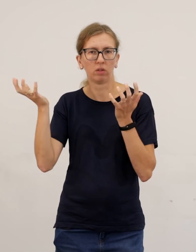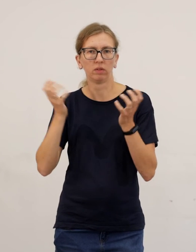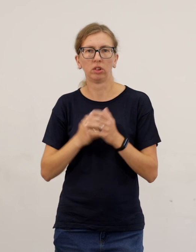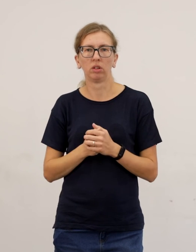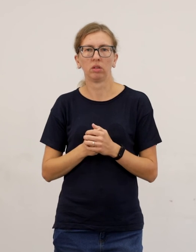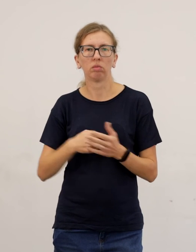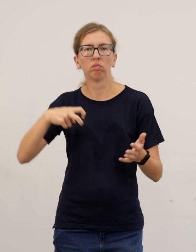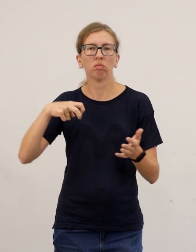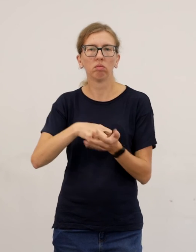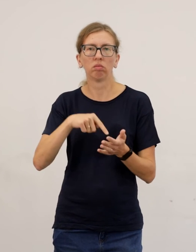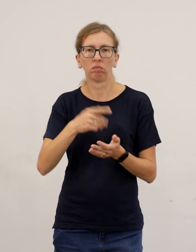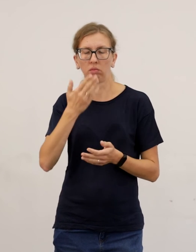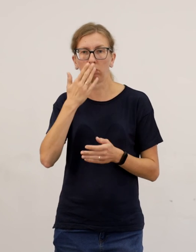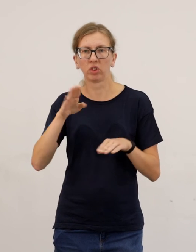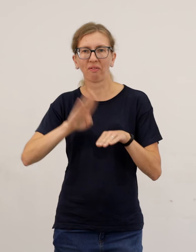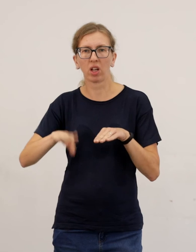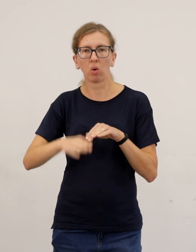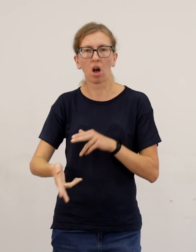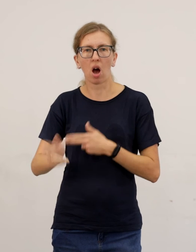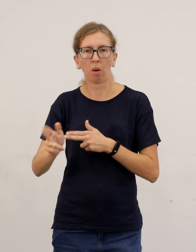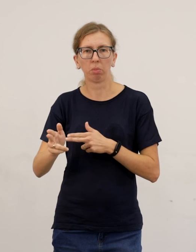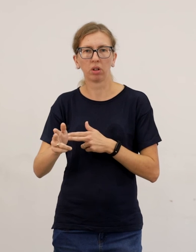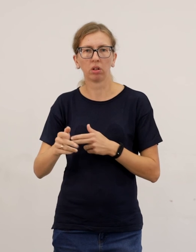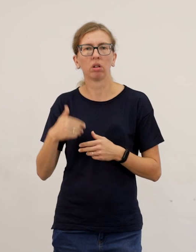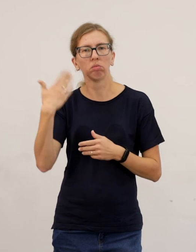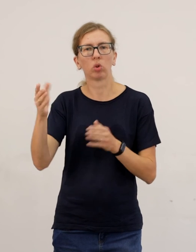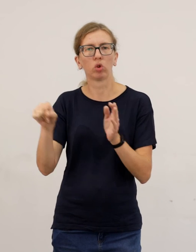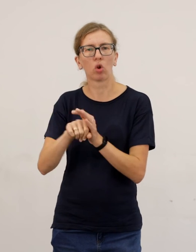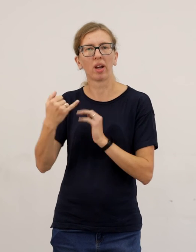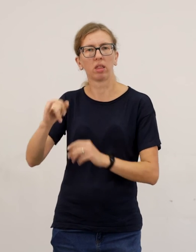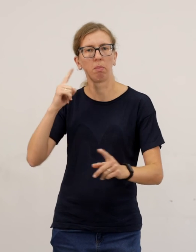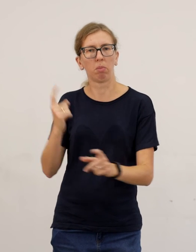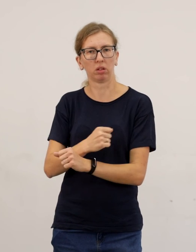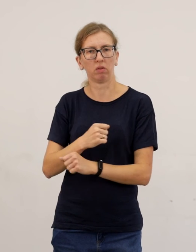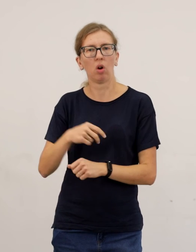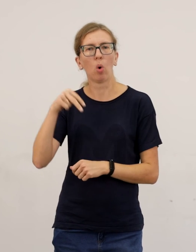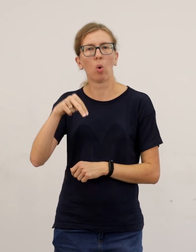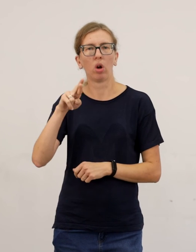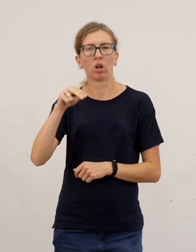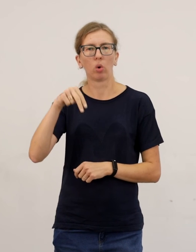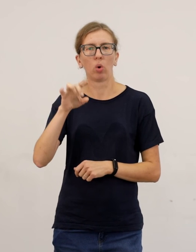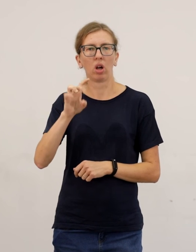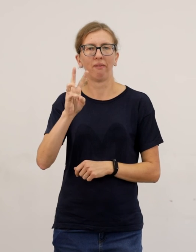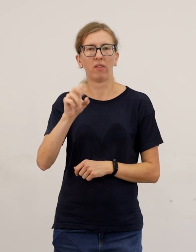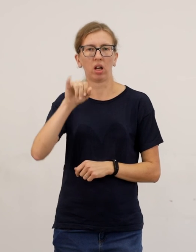Oznaczano ją jako zwykłe karabiny przeznaczone dla innego kraju, Urugwaju.